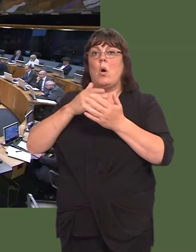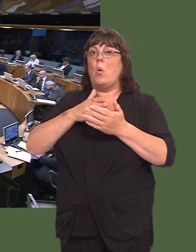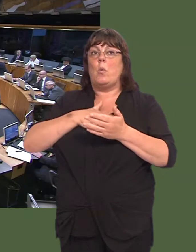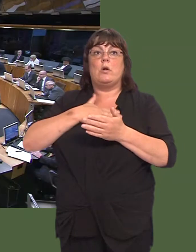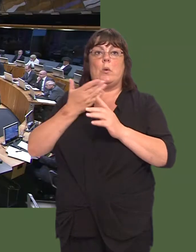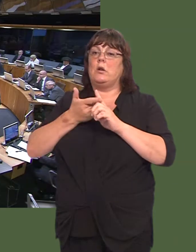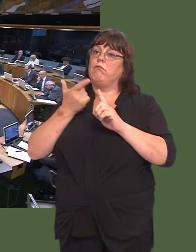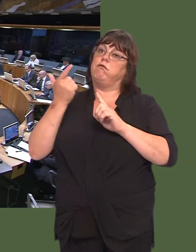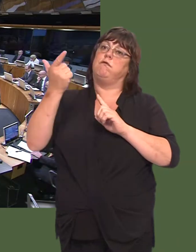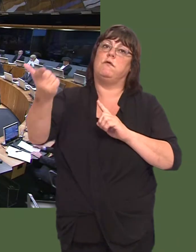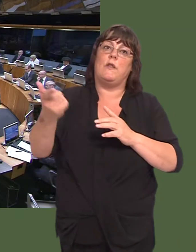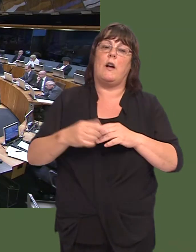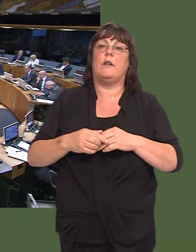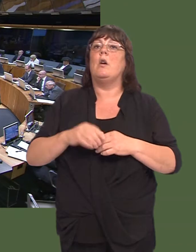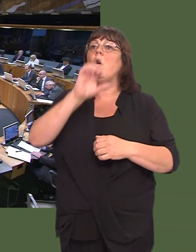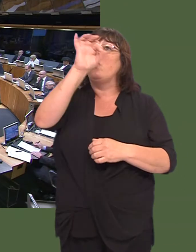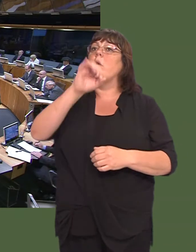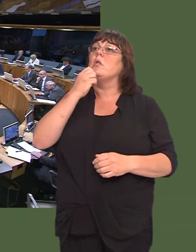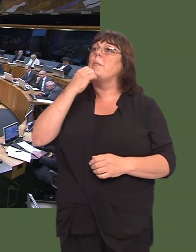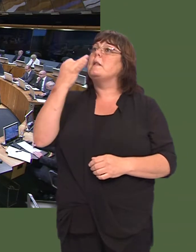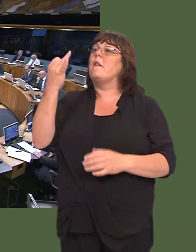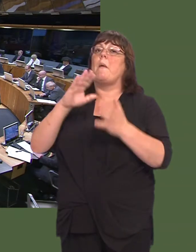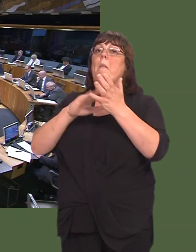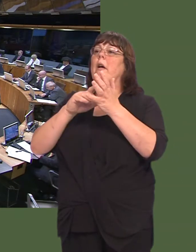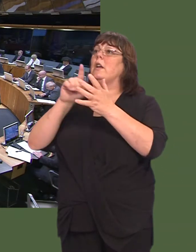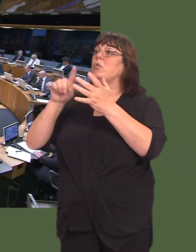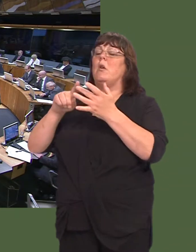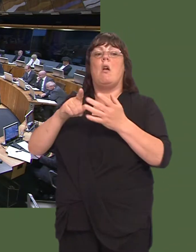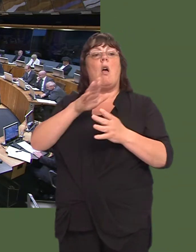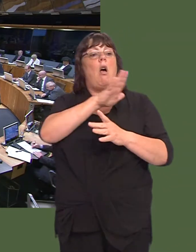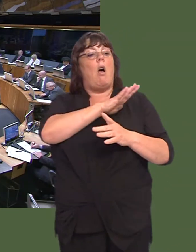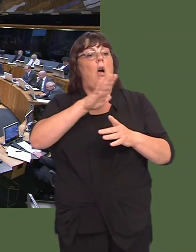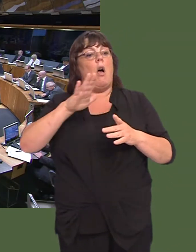Sut y mae Llywodraeth Cymru yn cefnogi aelodau'r lluoedd arfog yng Nghymru?